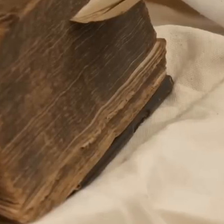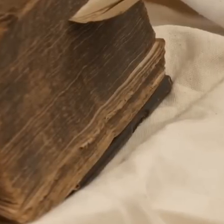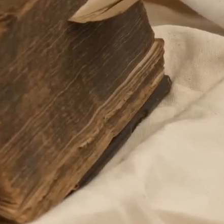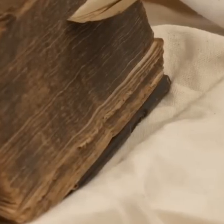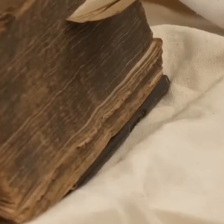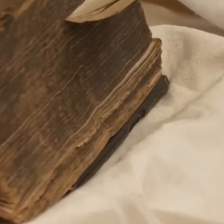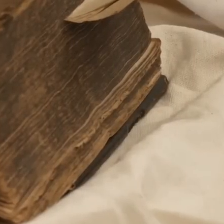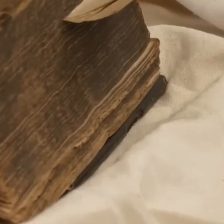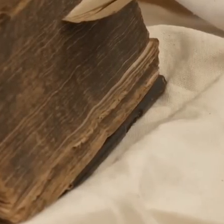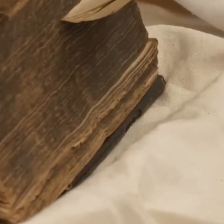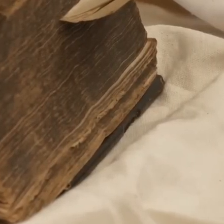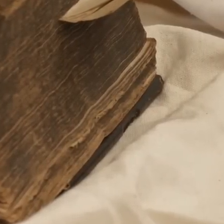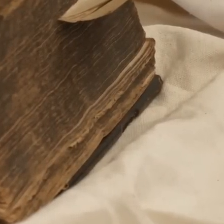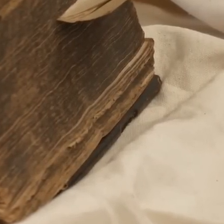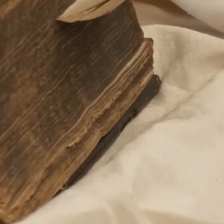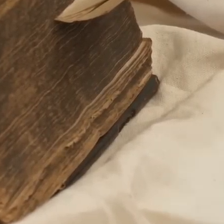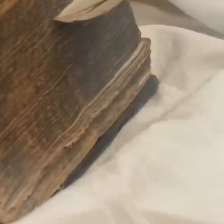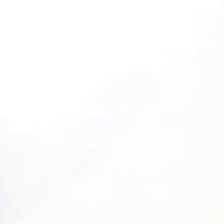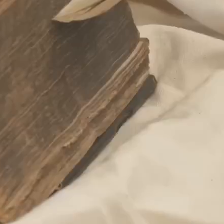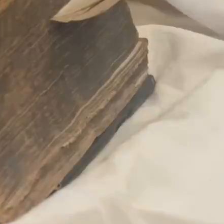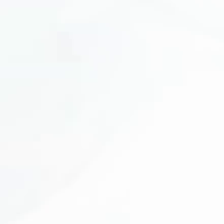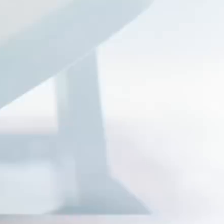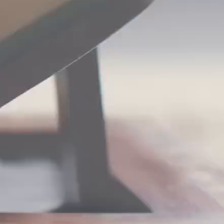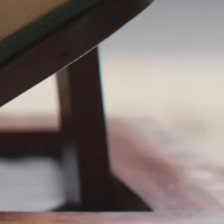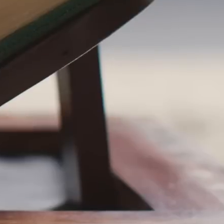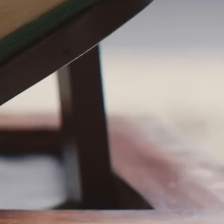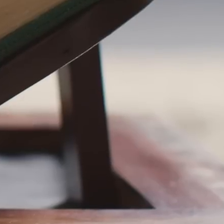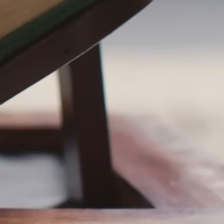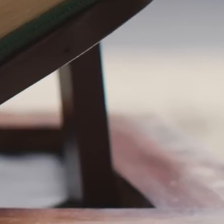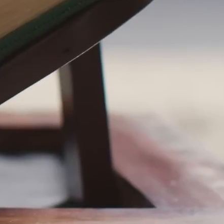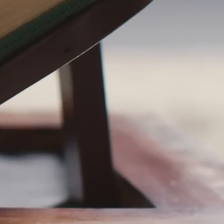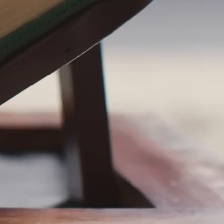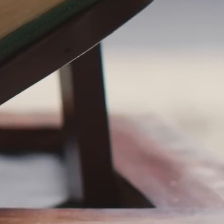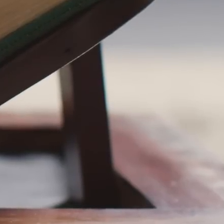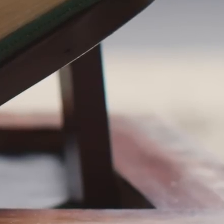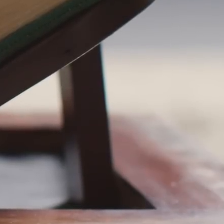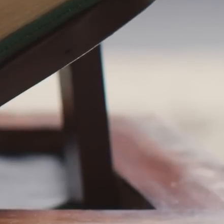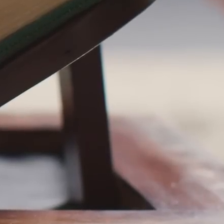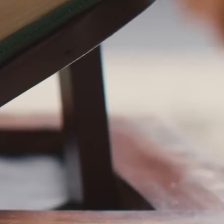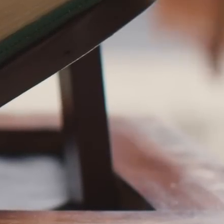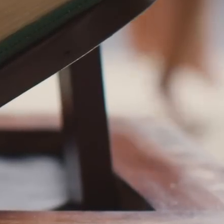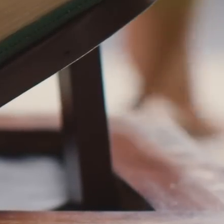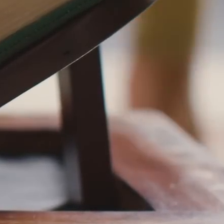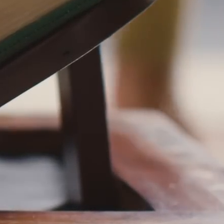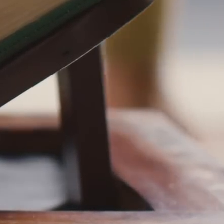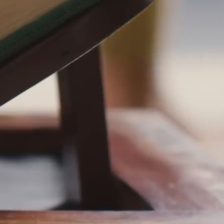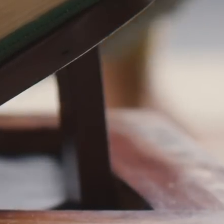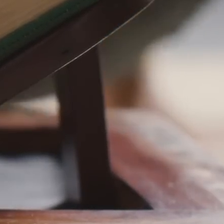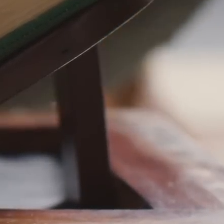sobre el mandato del presidente estadounidense la editorial global ha dicho que en sus ediciones no